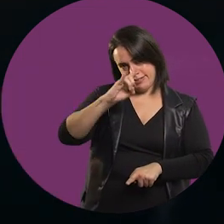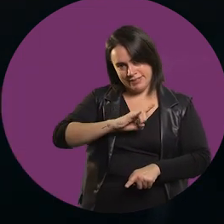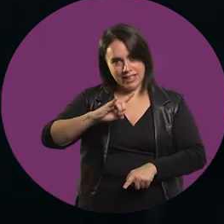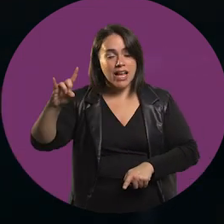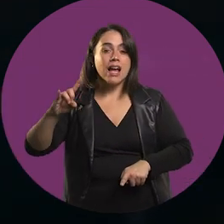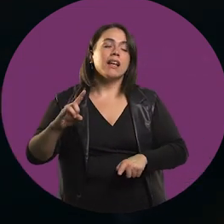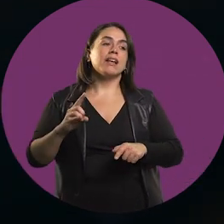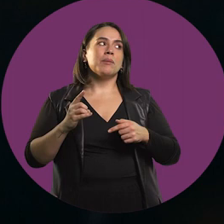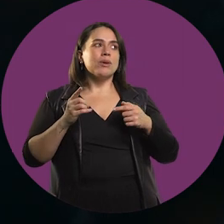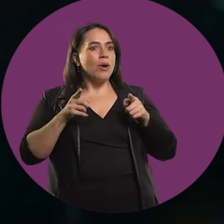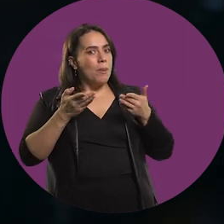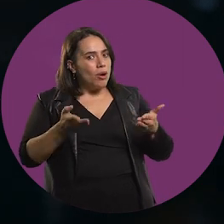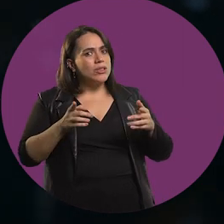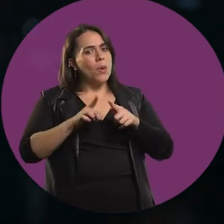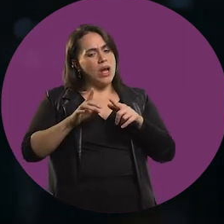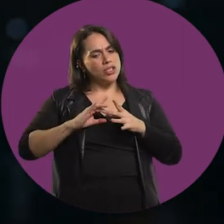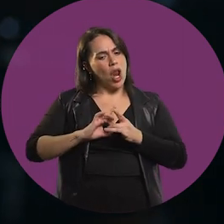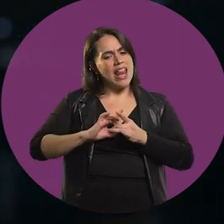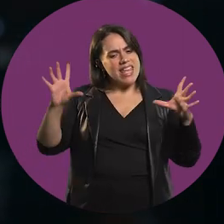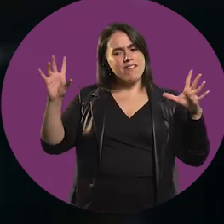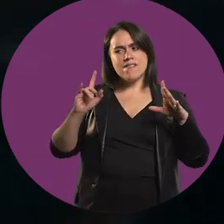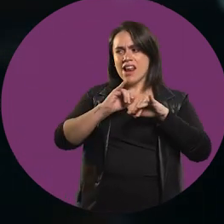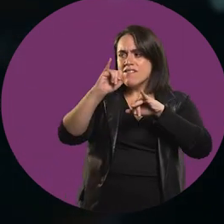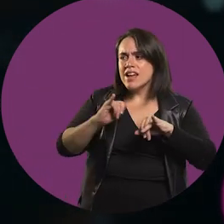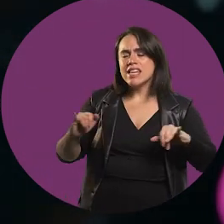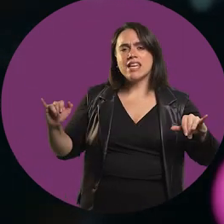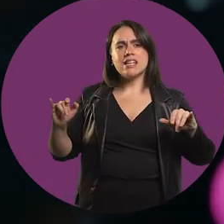Pero también por eso siempre fui como muy libre y muy feliz.